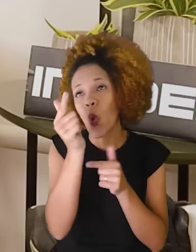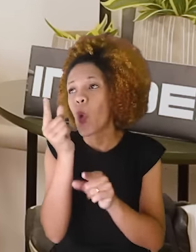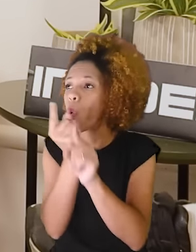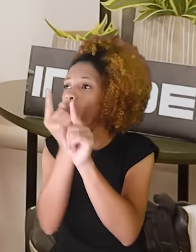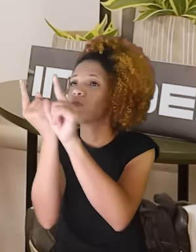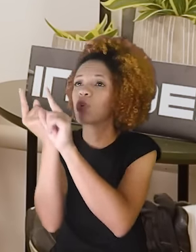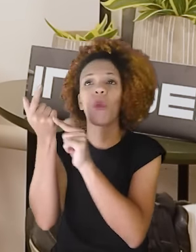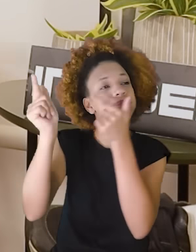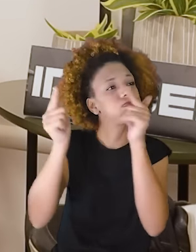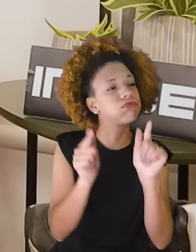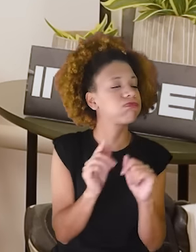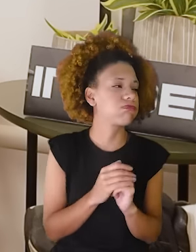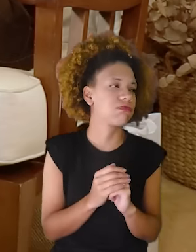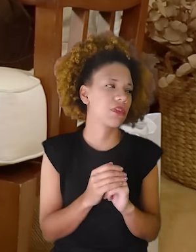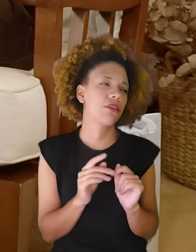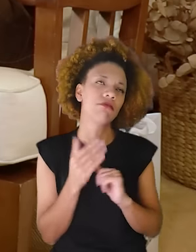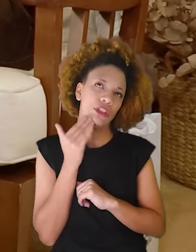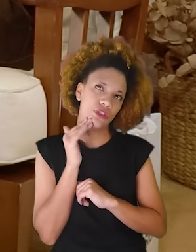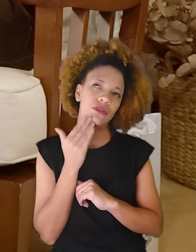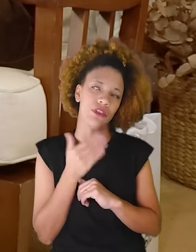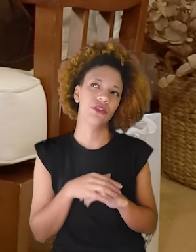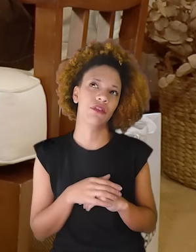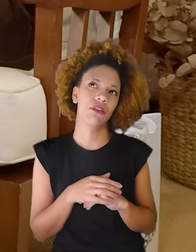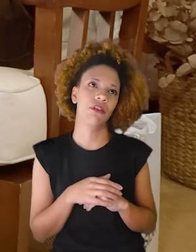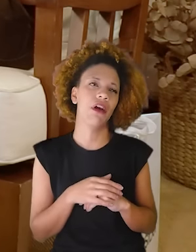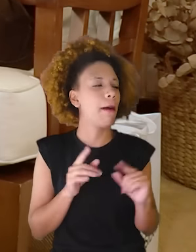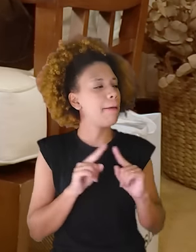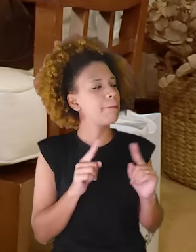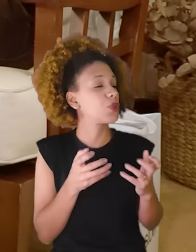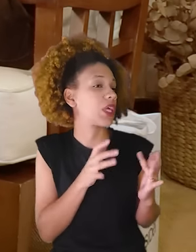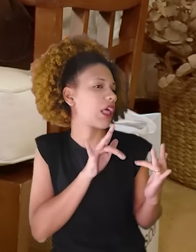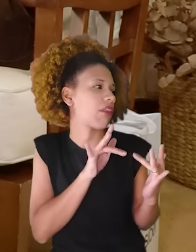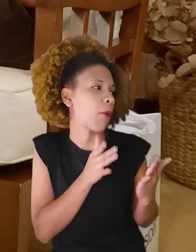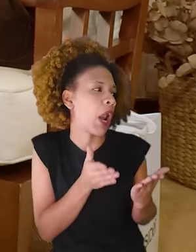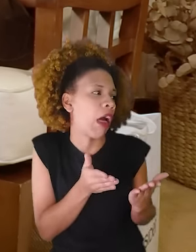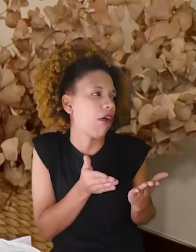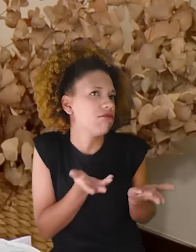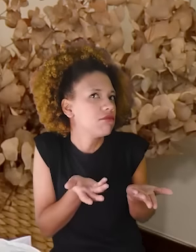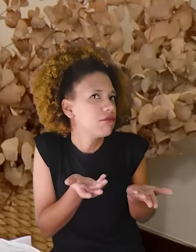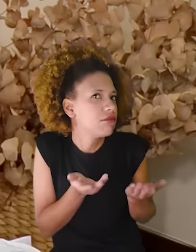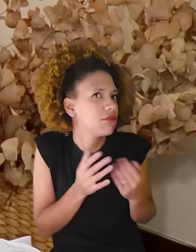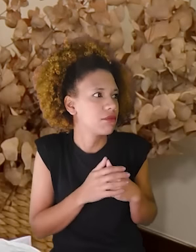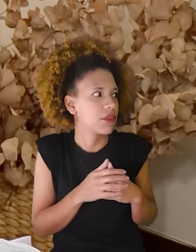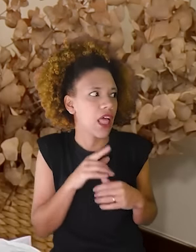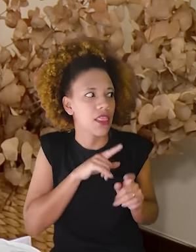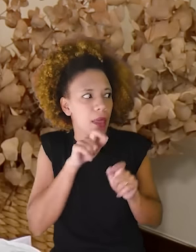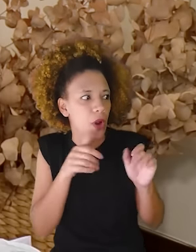de novo é mas você Entendi mas você falou assim eu queria namorar pô deve ter uma porrada de mulher